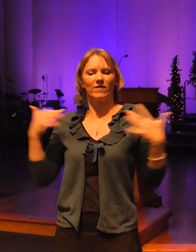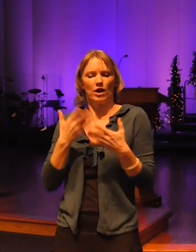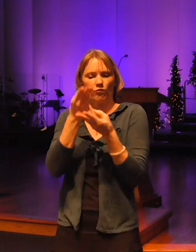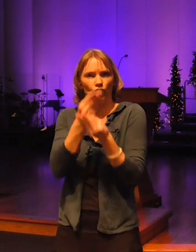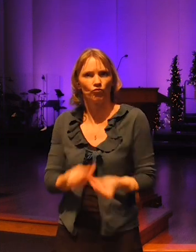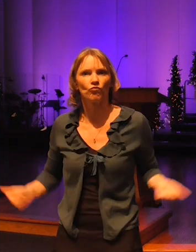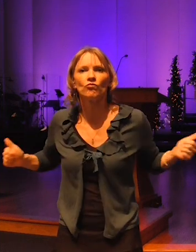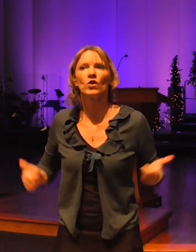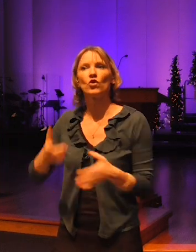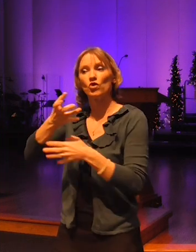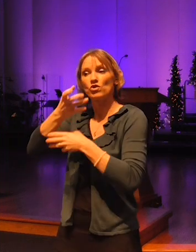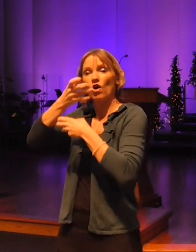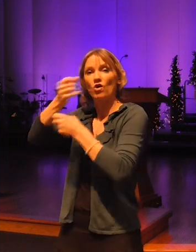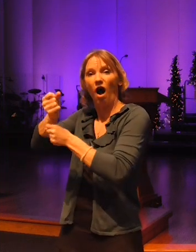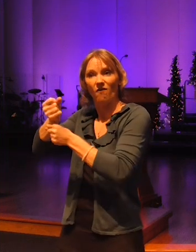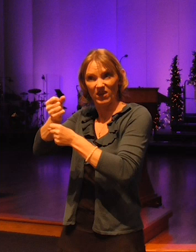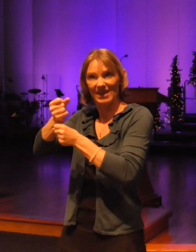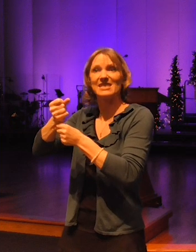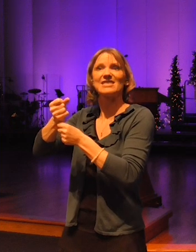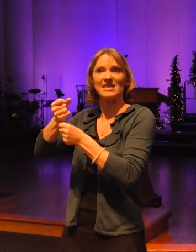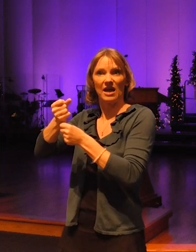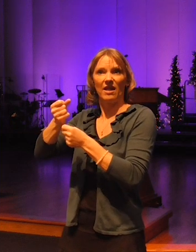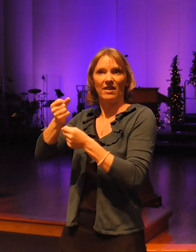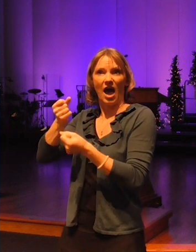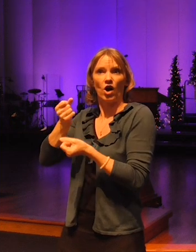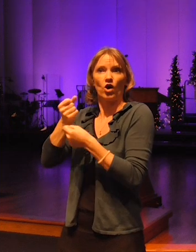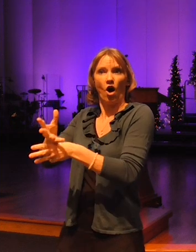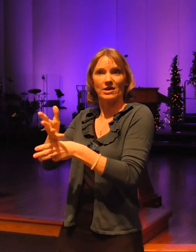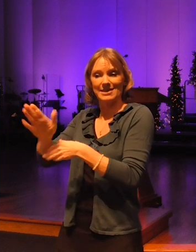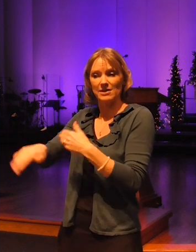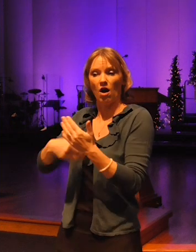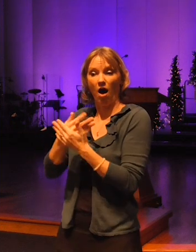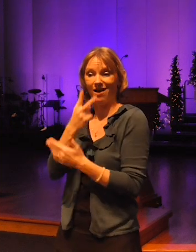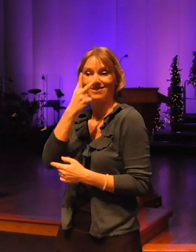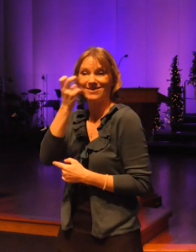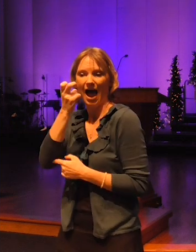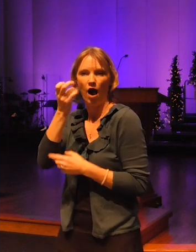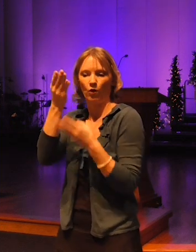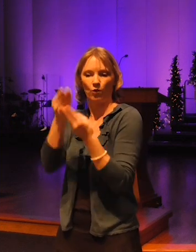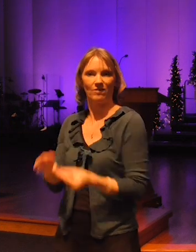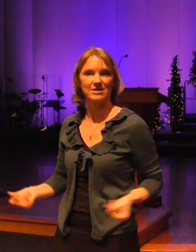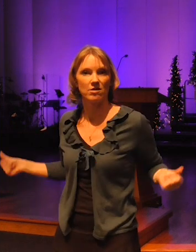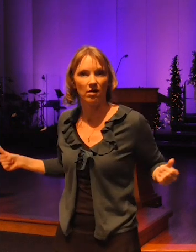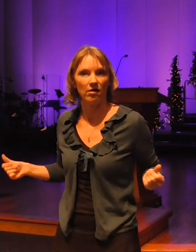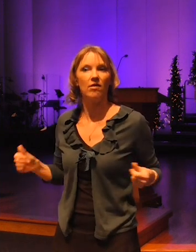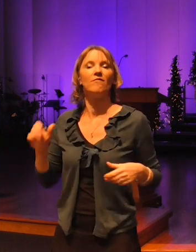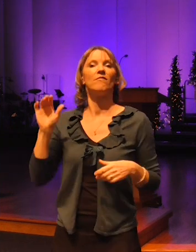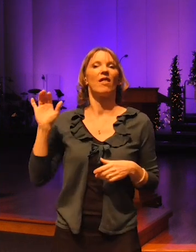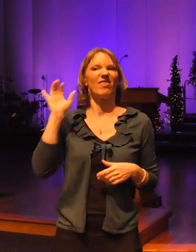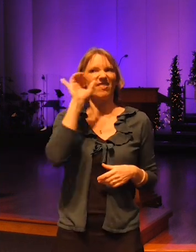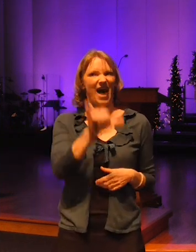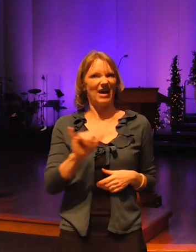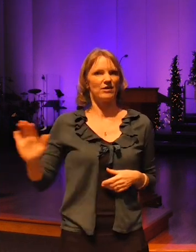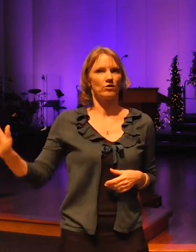que despeja cualquier duda y esa es tu canción esa es tu canción nadie más puede